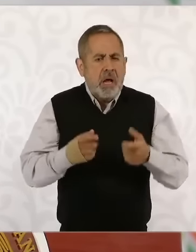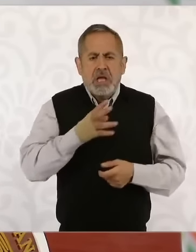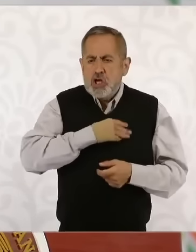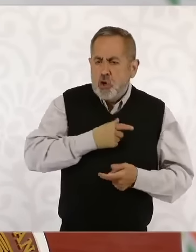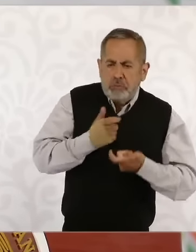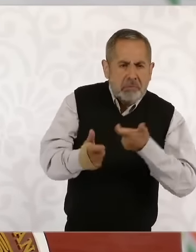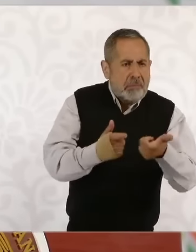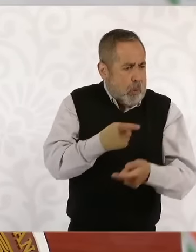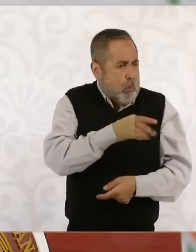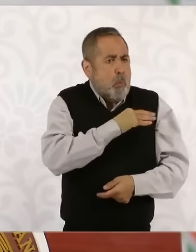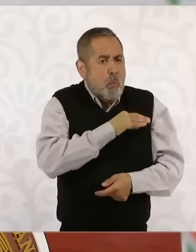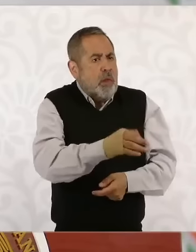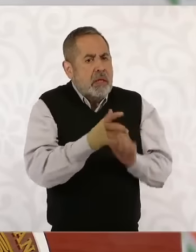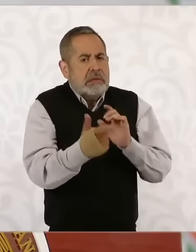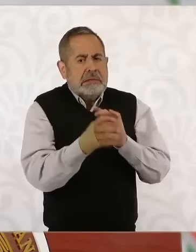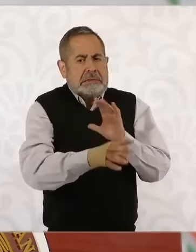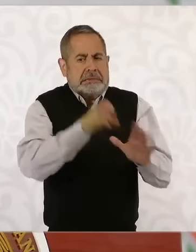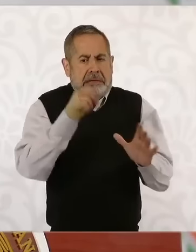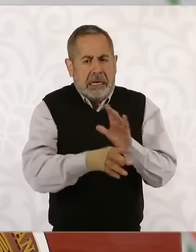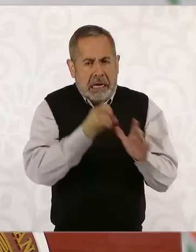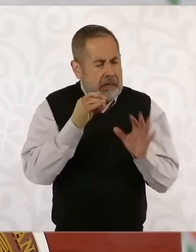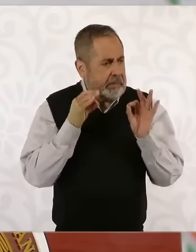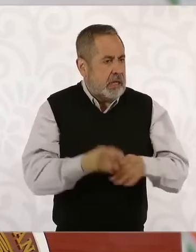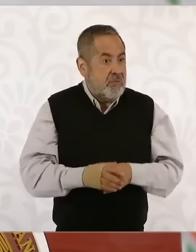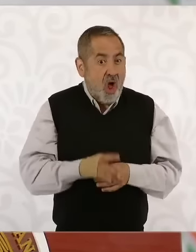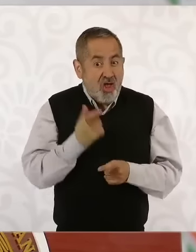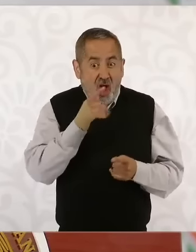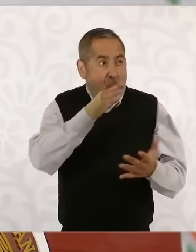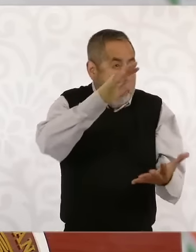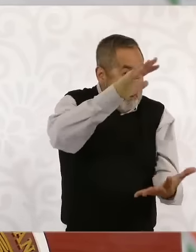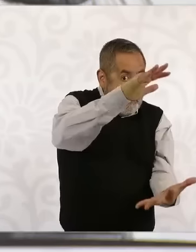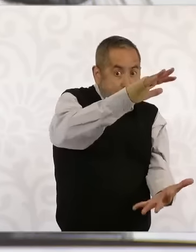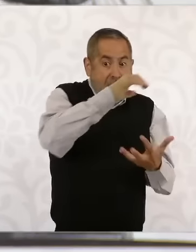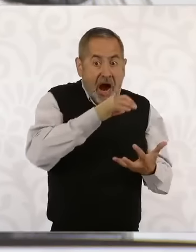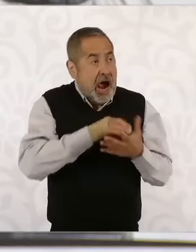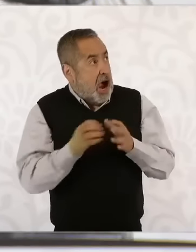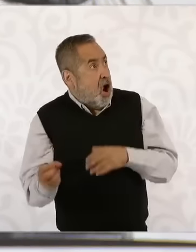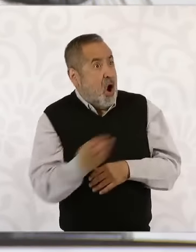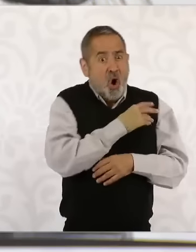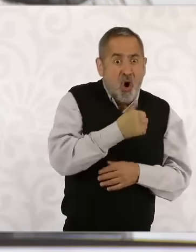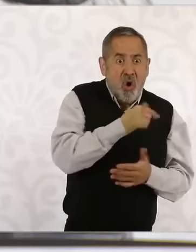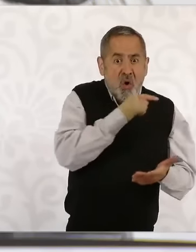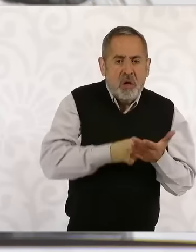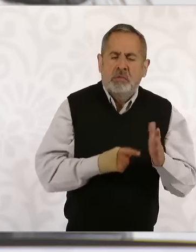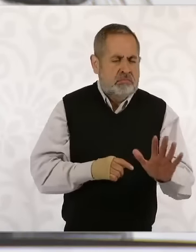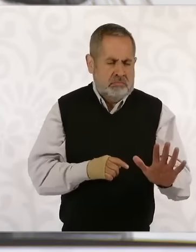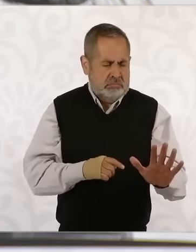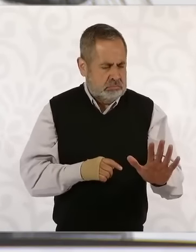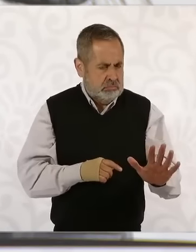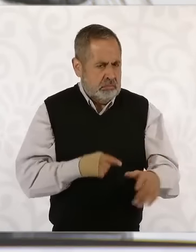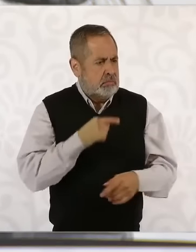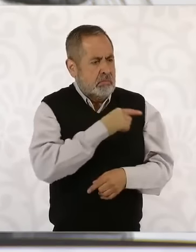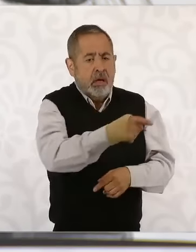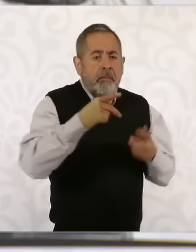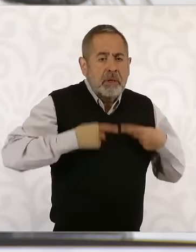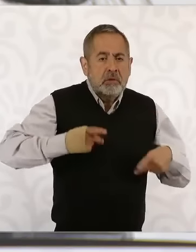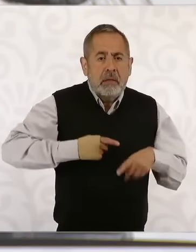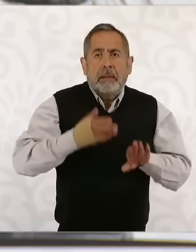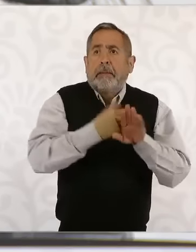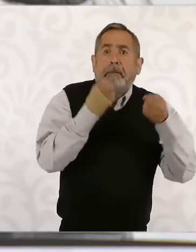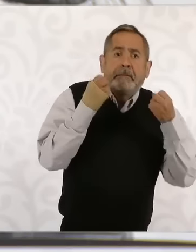etcétera. Es una postura equilibrada de la ley. No se va a afectar a las personas que de